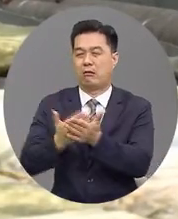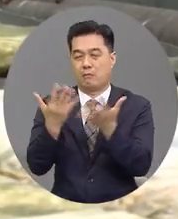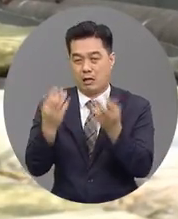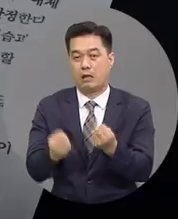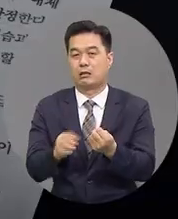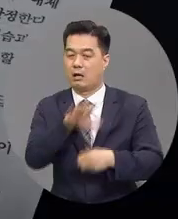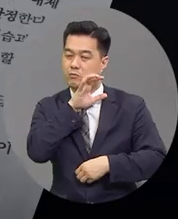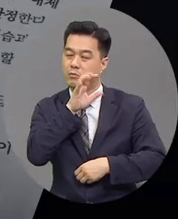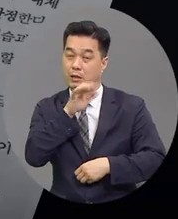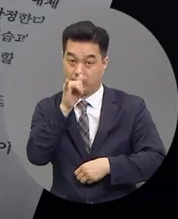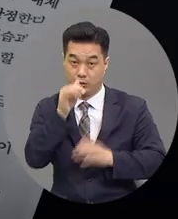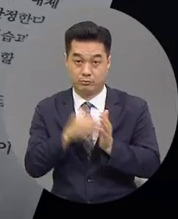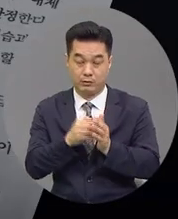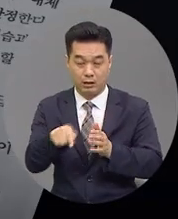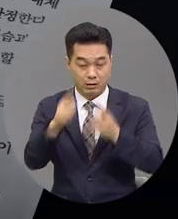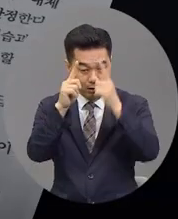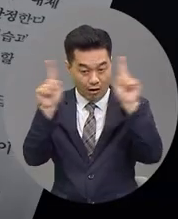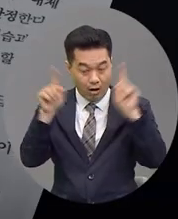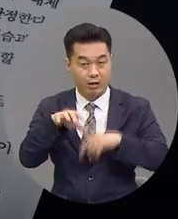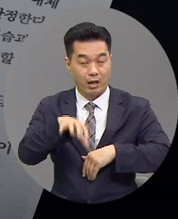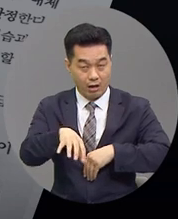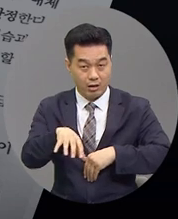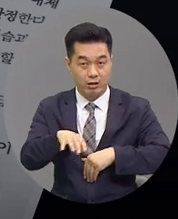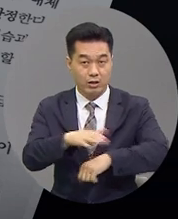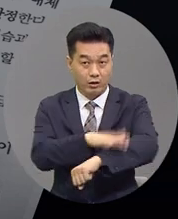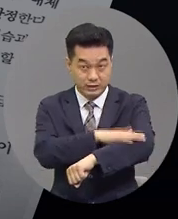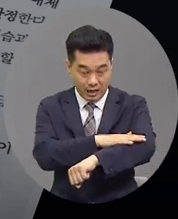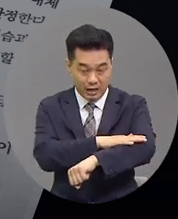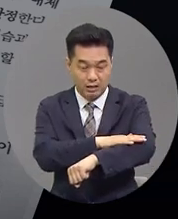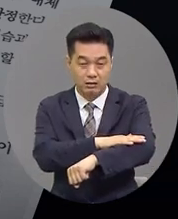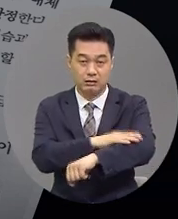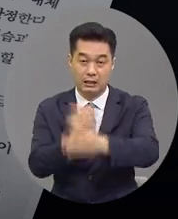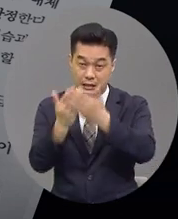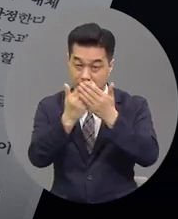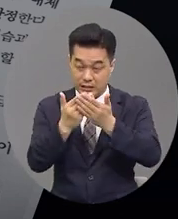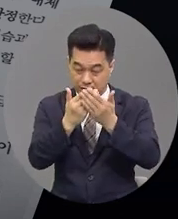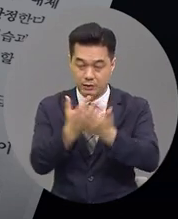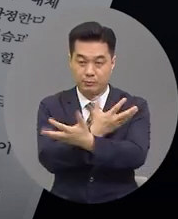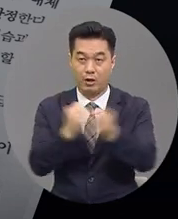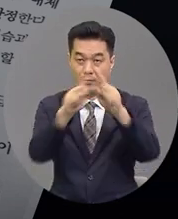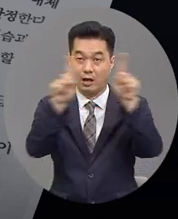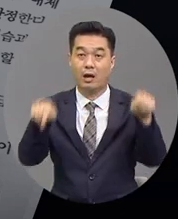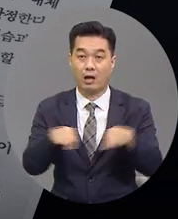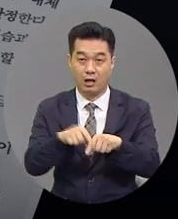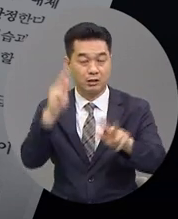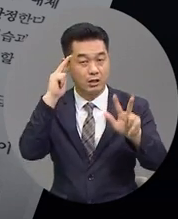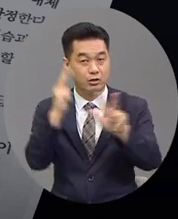지나치다는 호소가 잇따르고있습니다. 이 대학의 현장 실습 협약서.